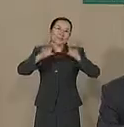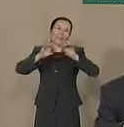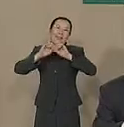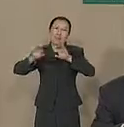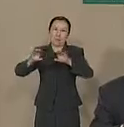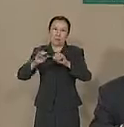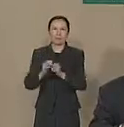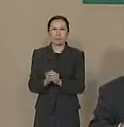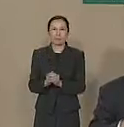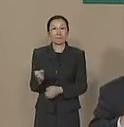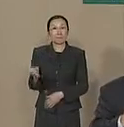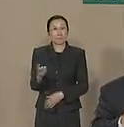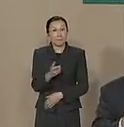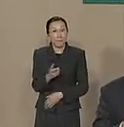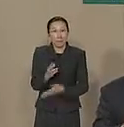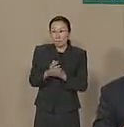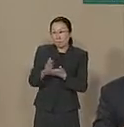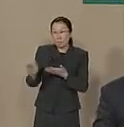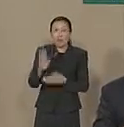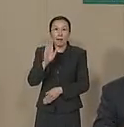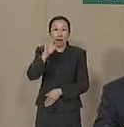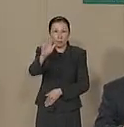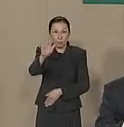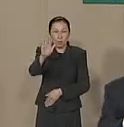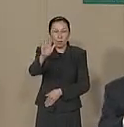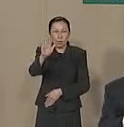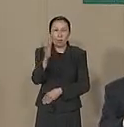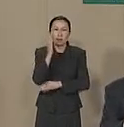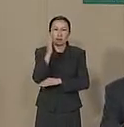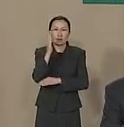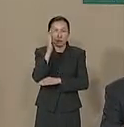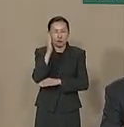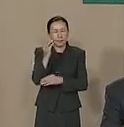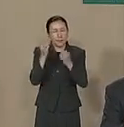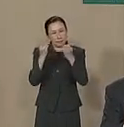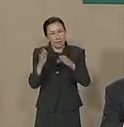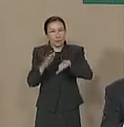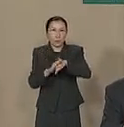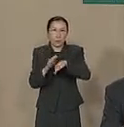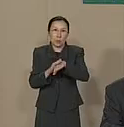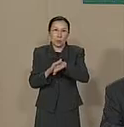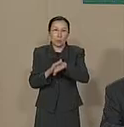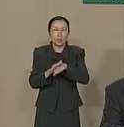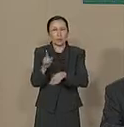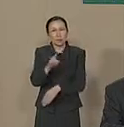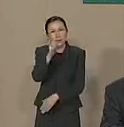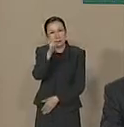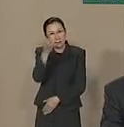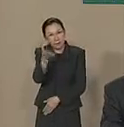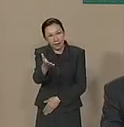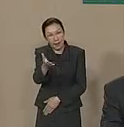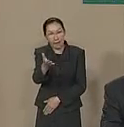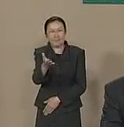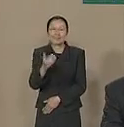同時に自公政権を 退場させた後に それに代えて どういう 新しい政治をつくるのか 私たちは